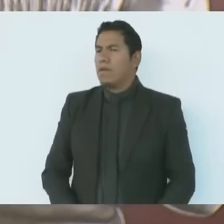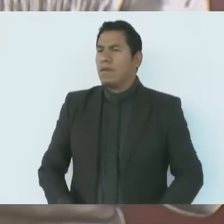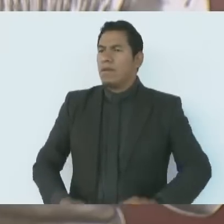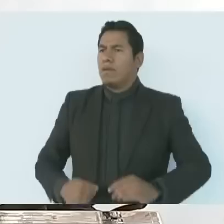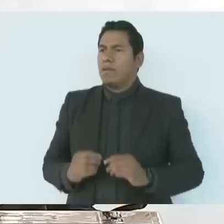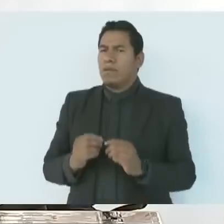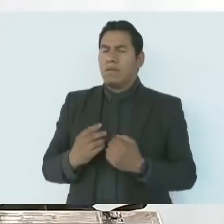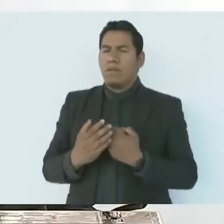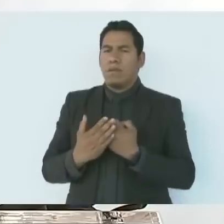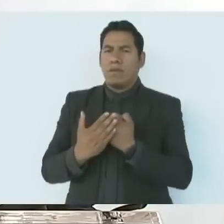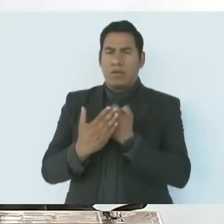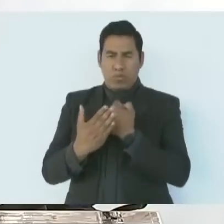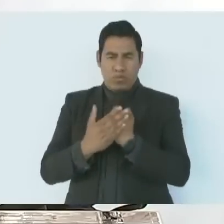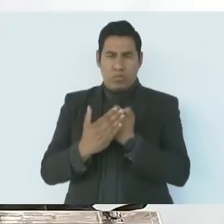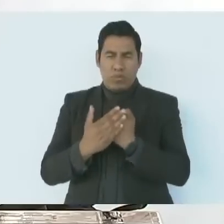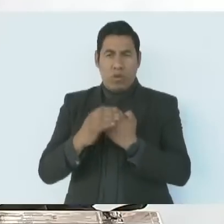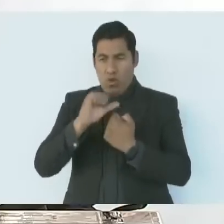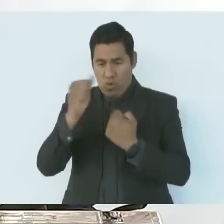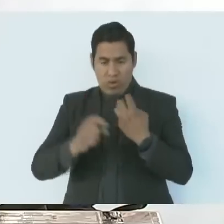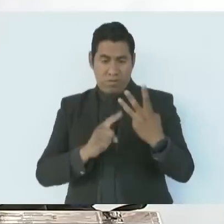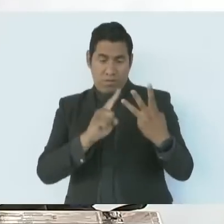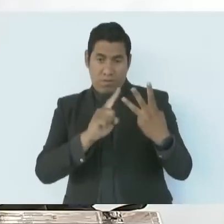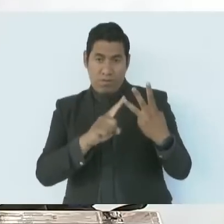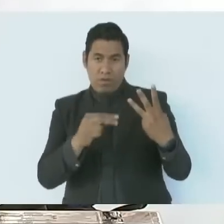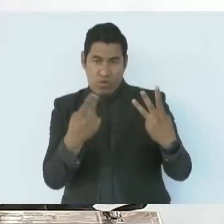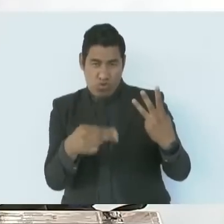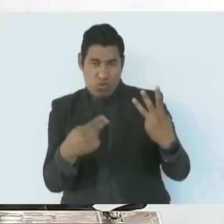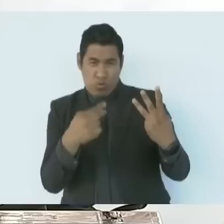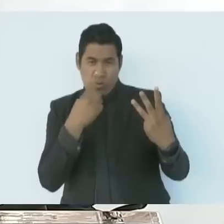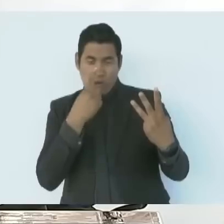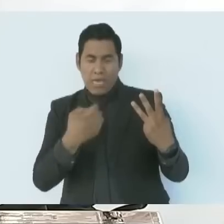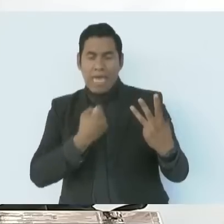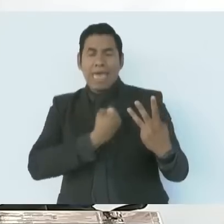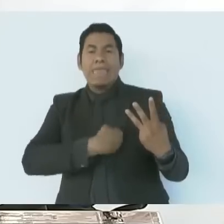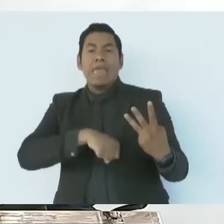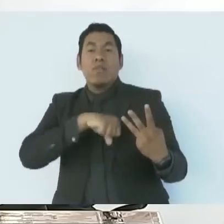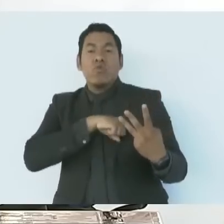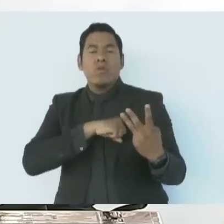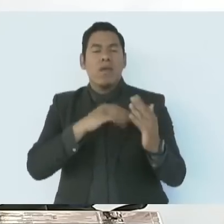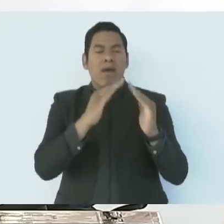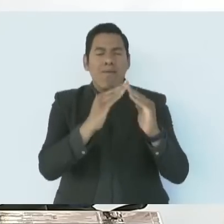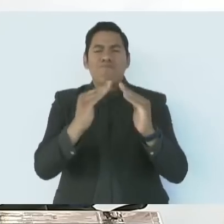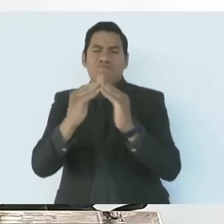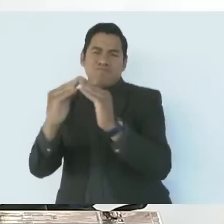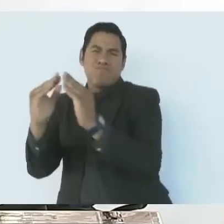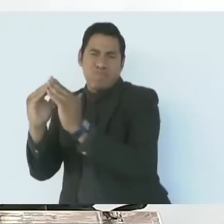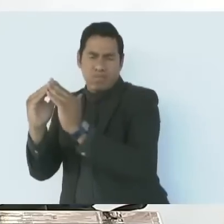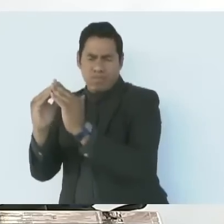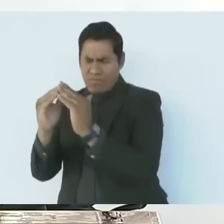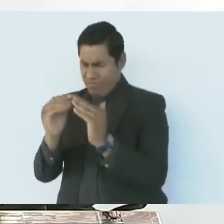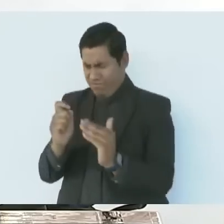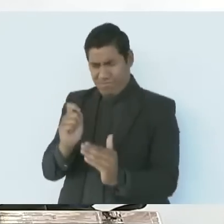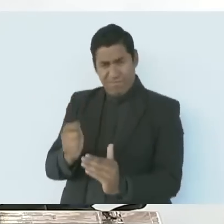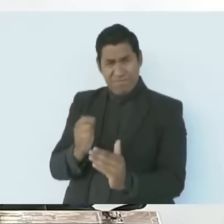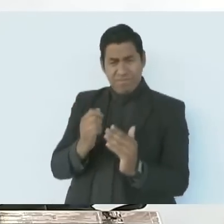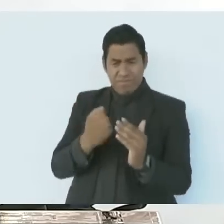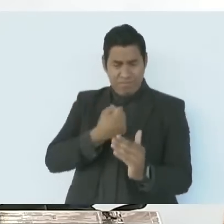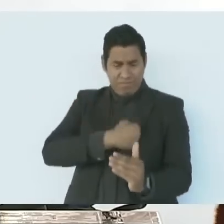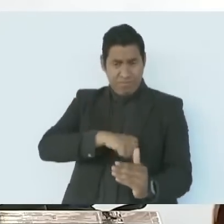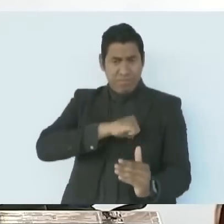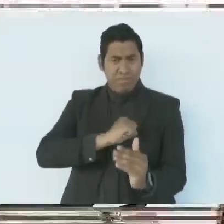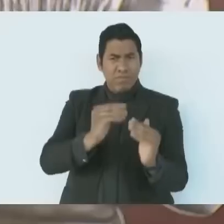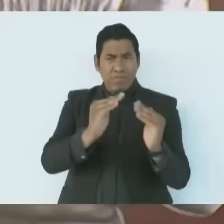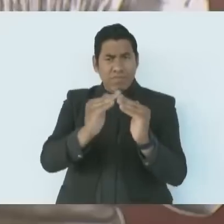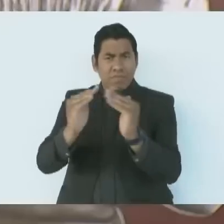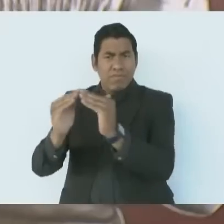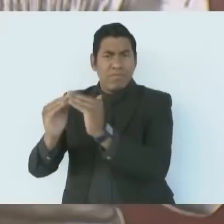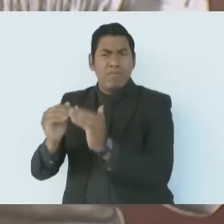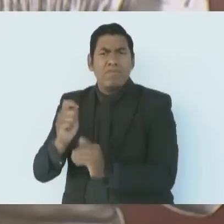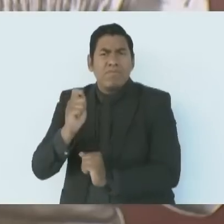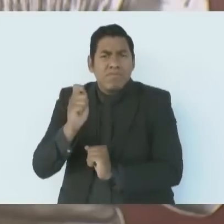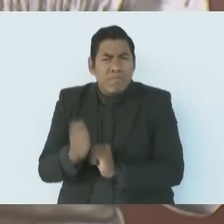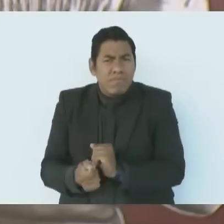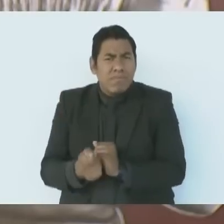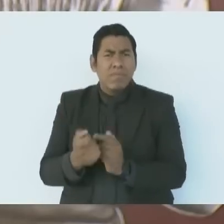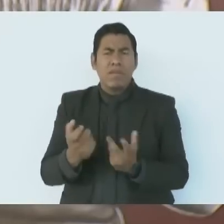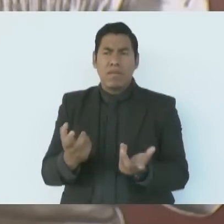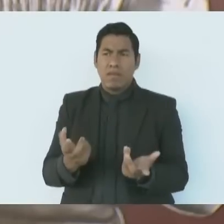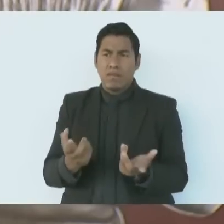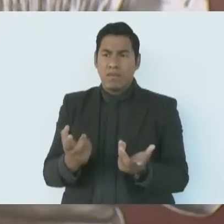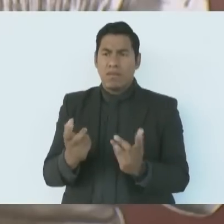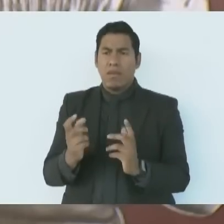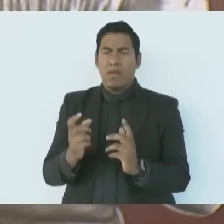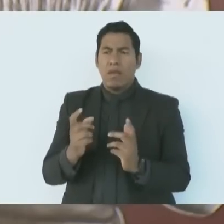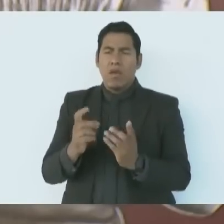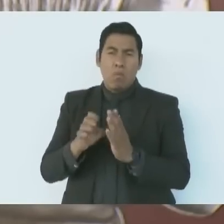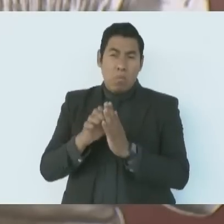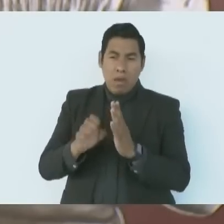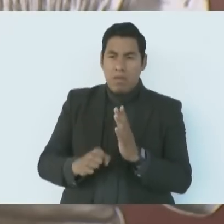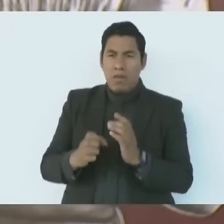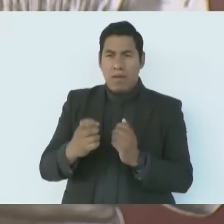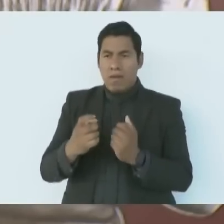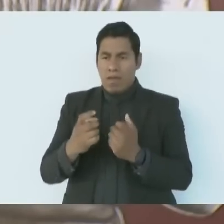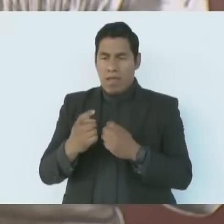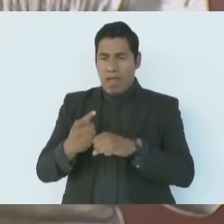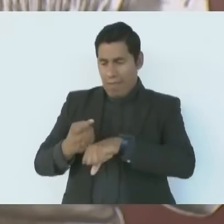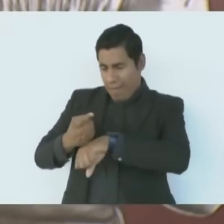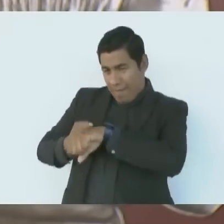se llama salud casa por casa en qué consiste enfermeras enfermeros del bienestar médicas y